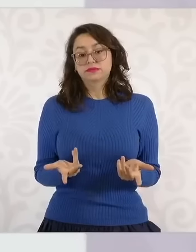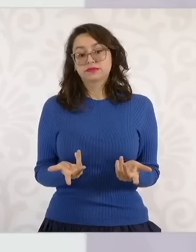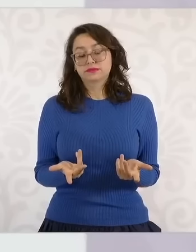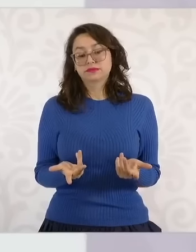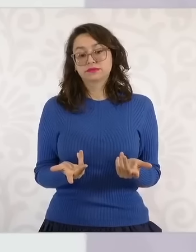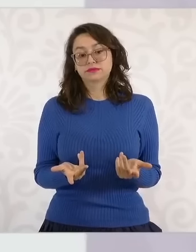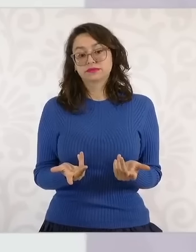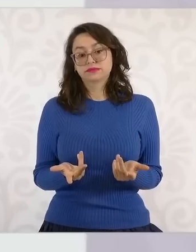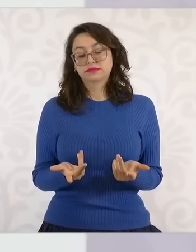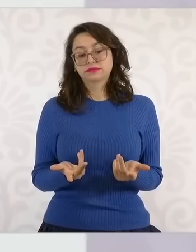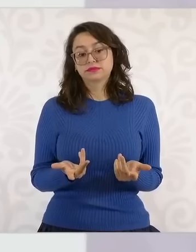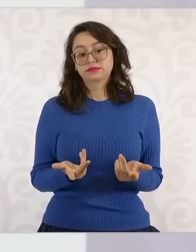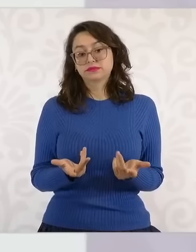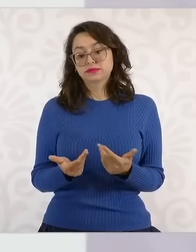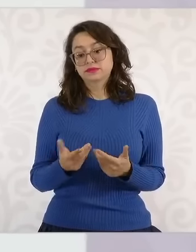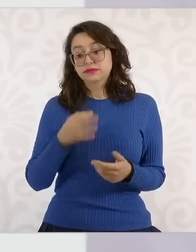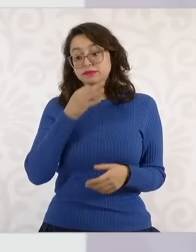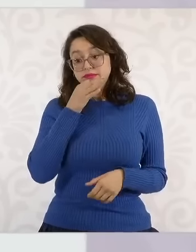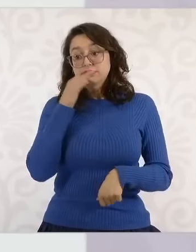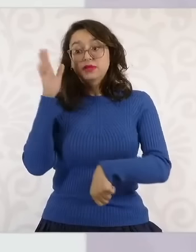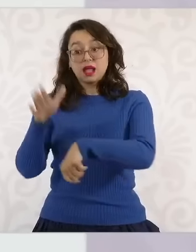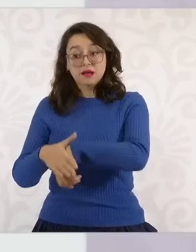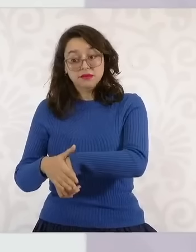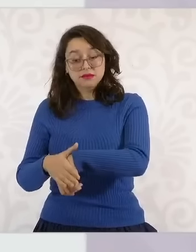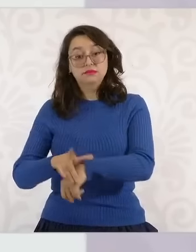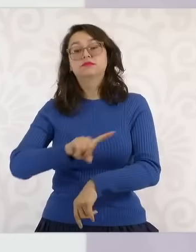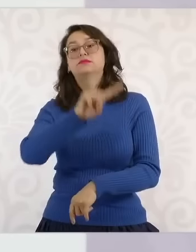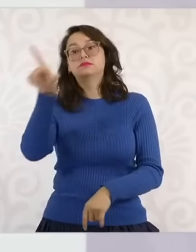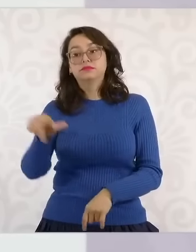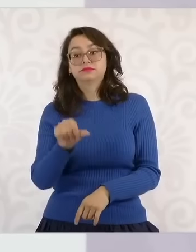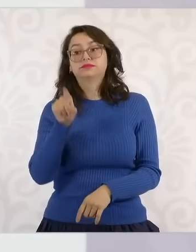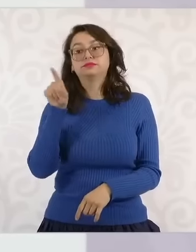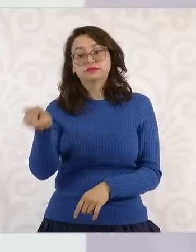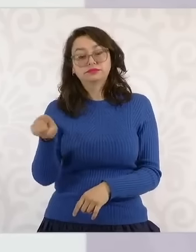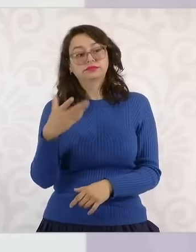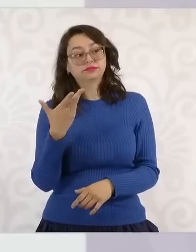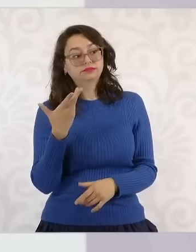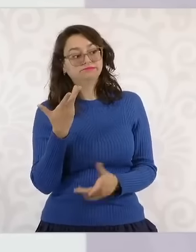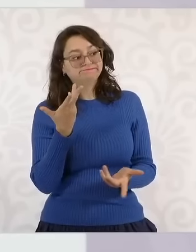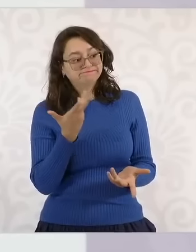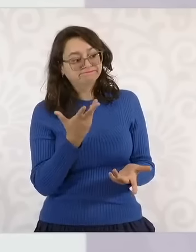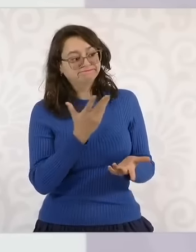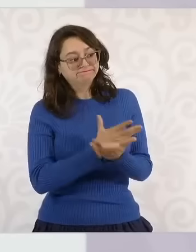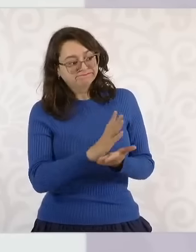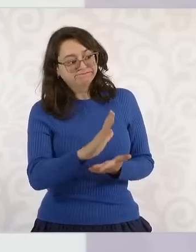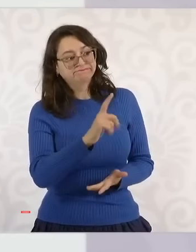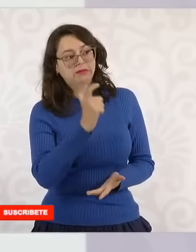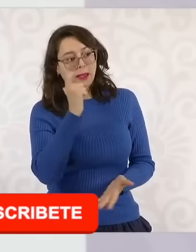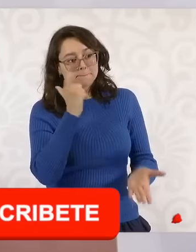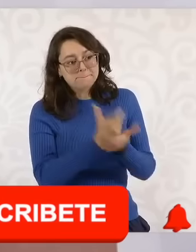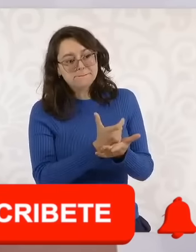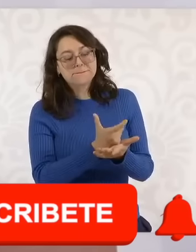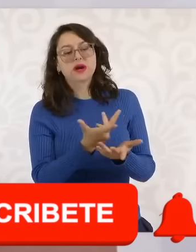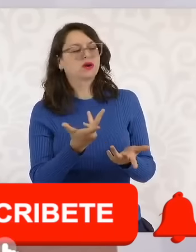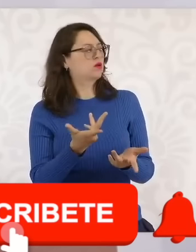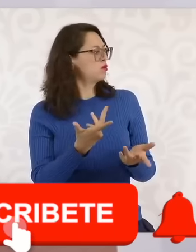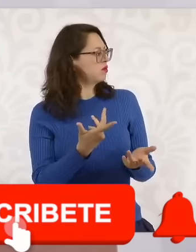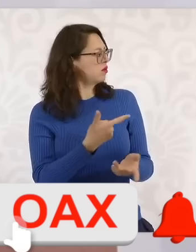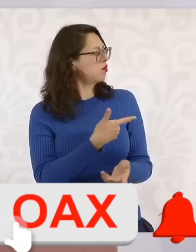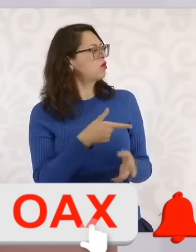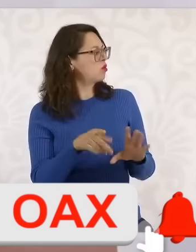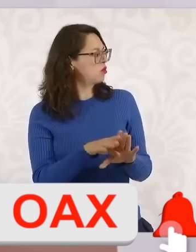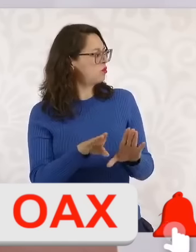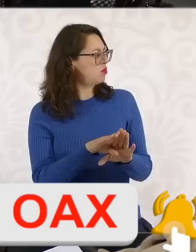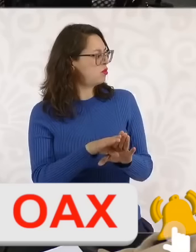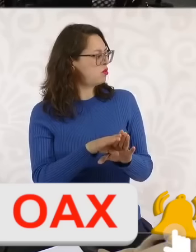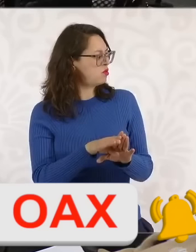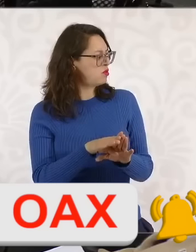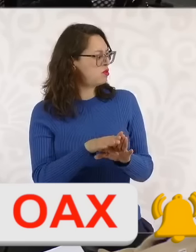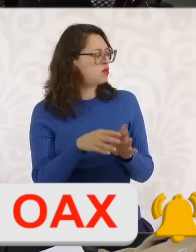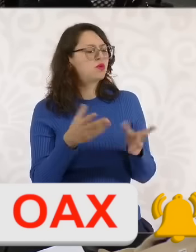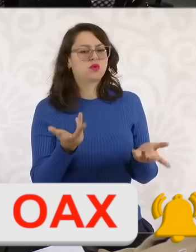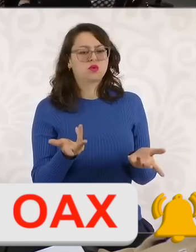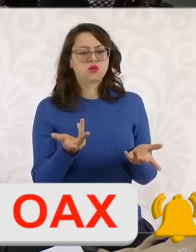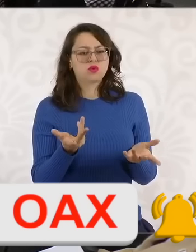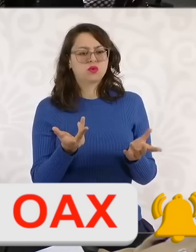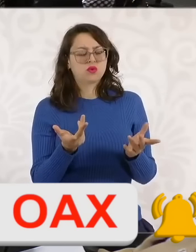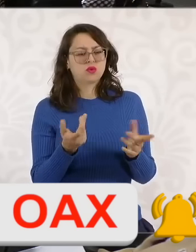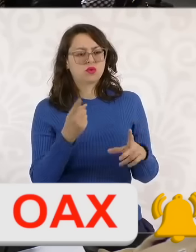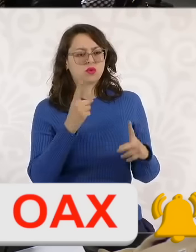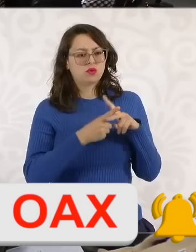pues viene el proceso de ver de acuerdo, ¿cómo dice ahí? ¿Cómo dijiste, Antonio, con la gráfica?